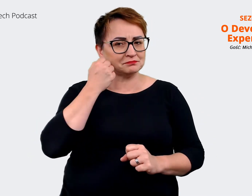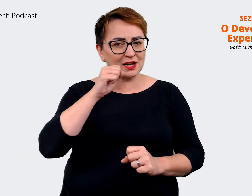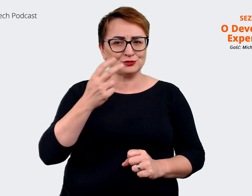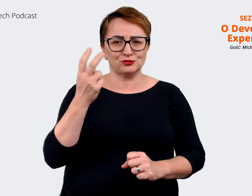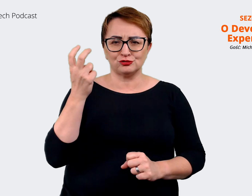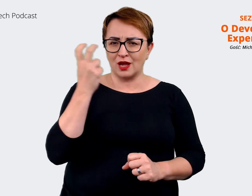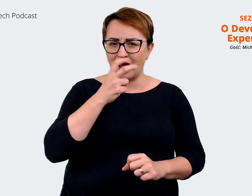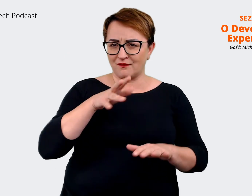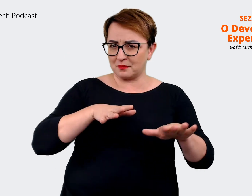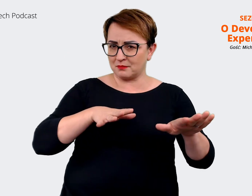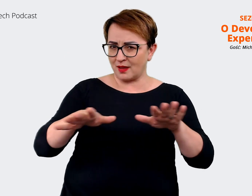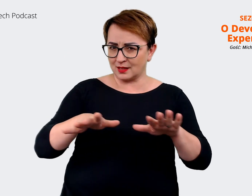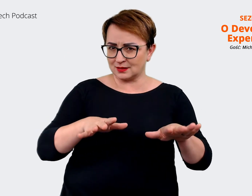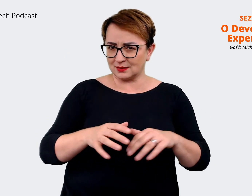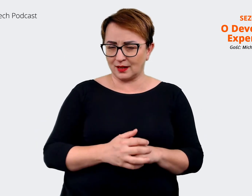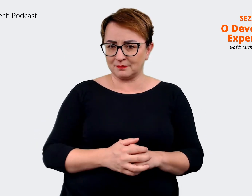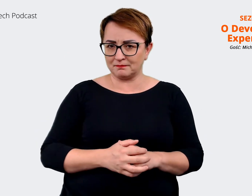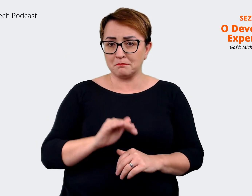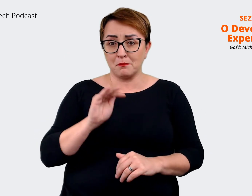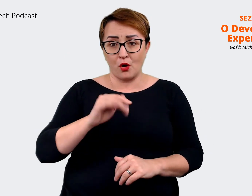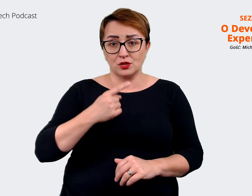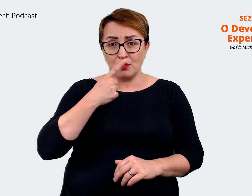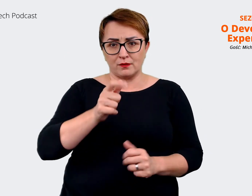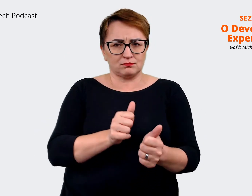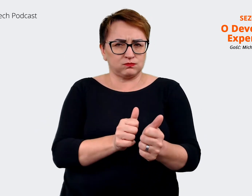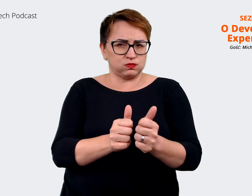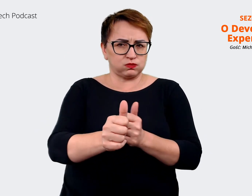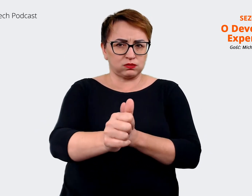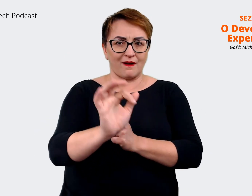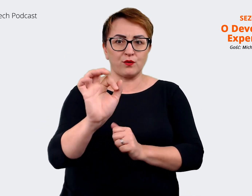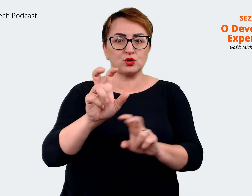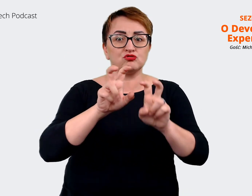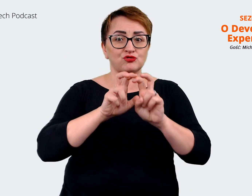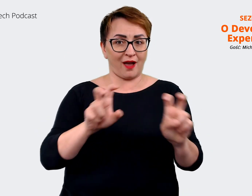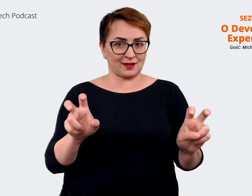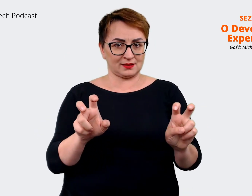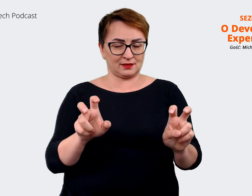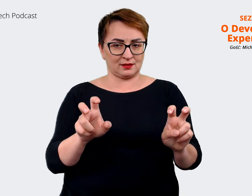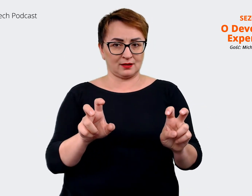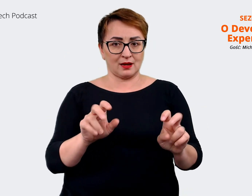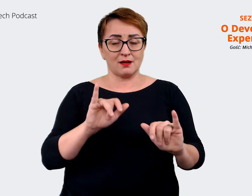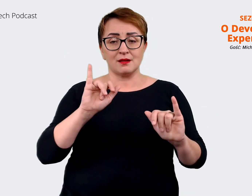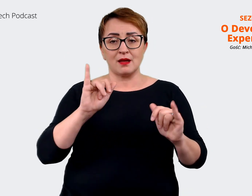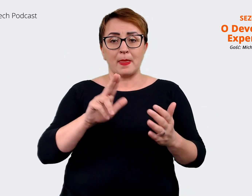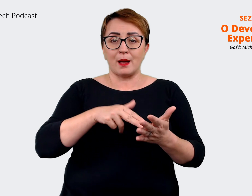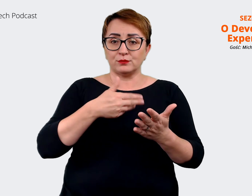powiedziałbym wyprzedza często swój czas. Jak się gdzieś tutaj wychodzi z jakimś nowym pomysłem, to